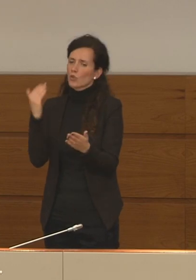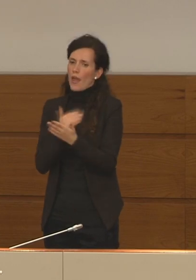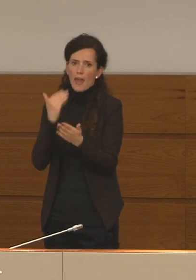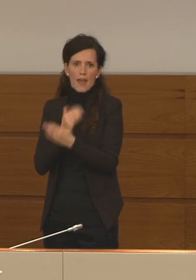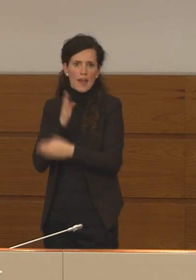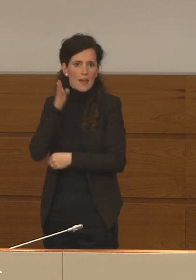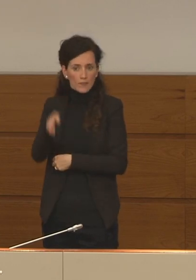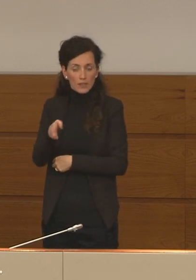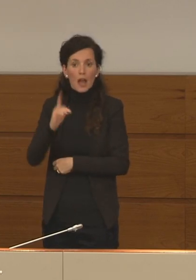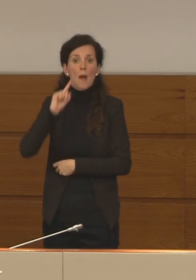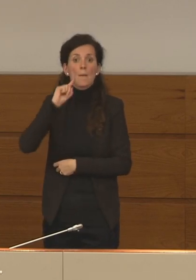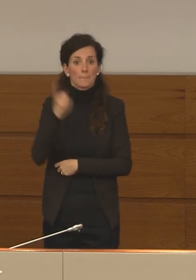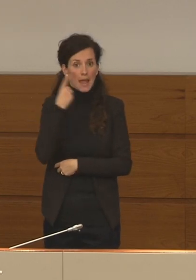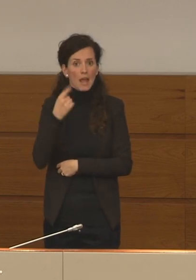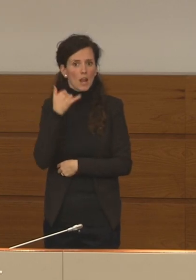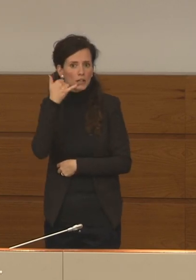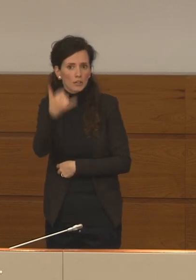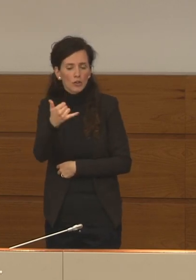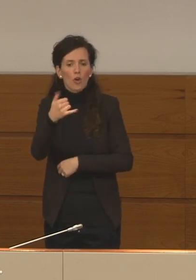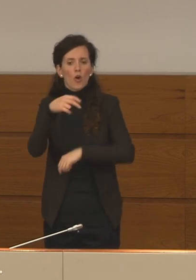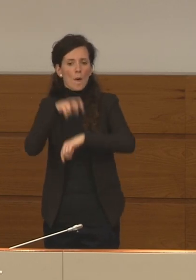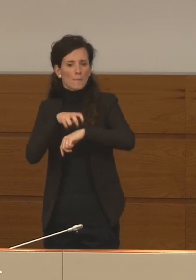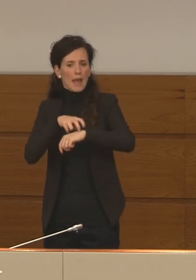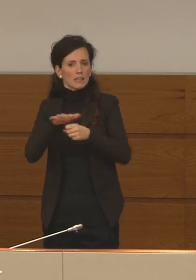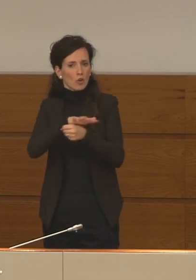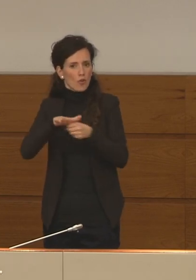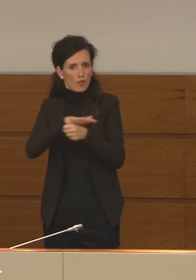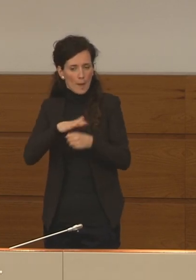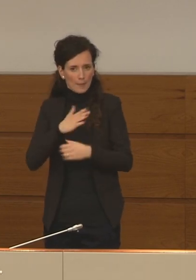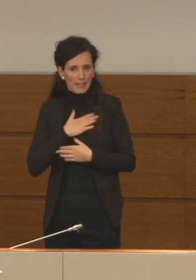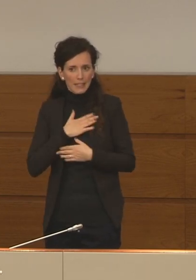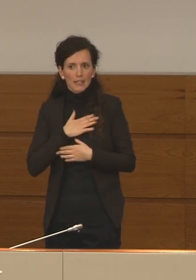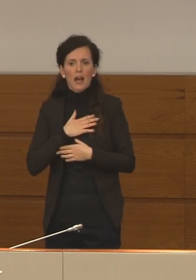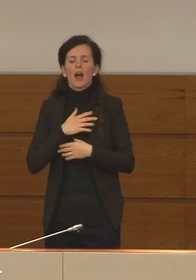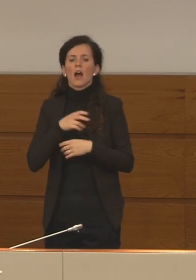è meglio telefonare al proprio sanitario, al medico di medicina generale